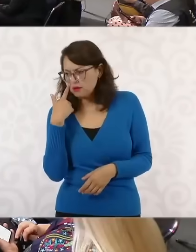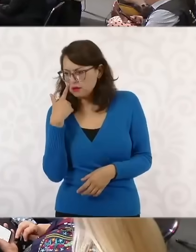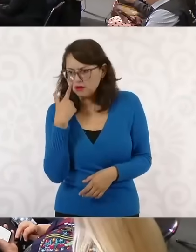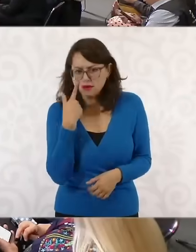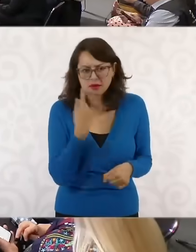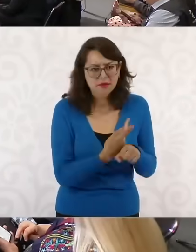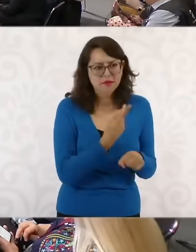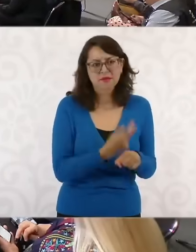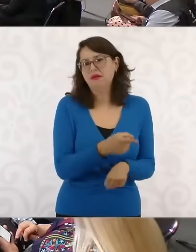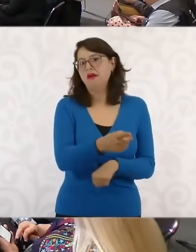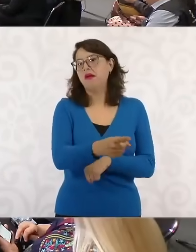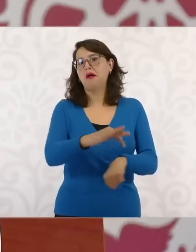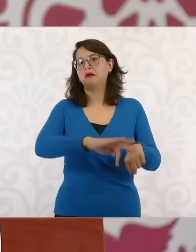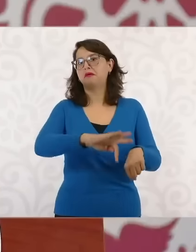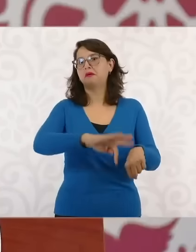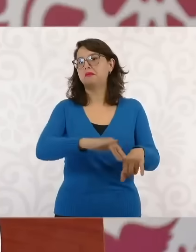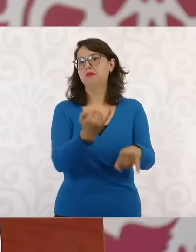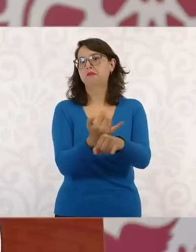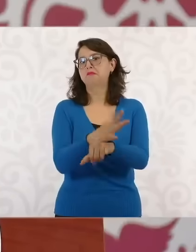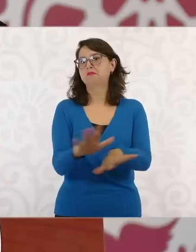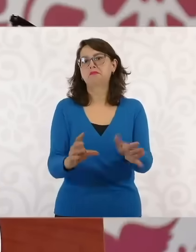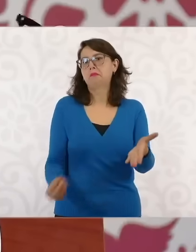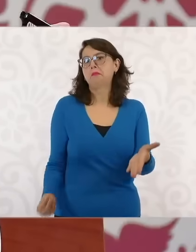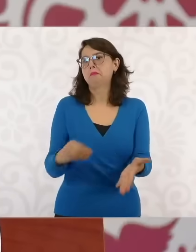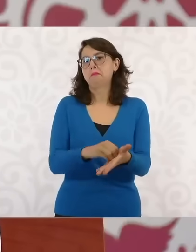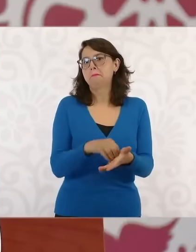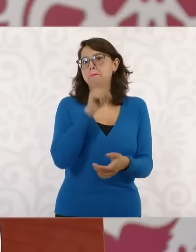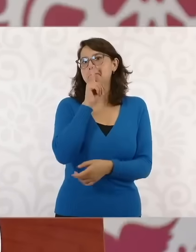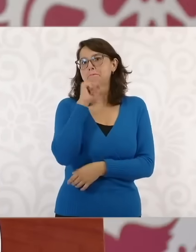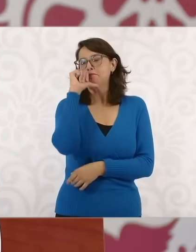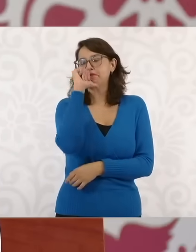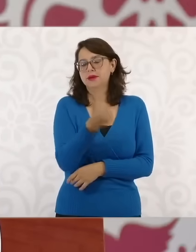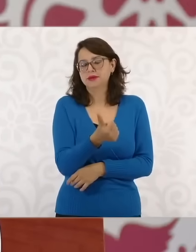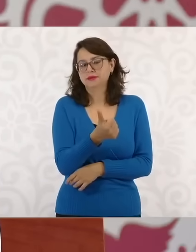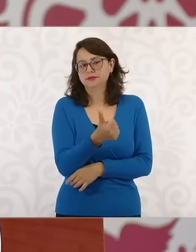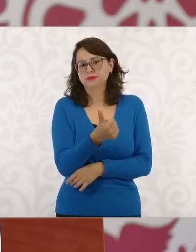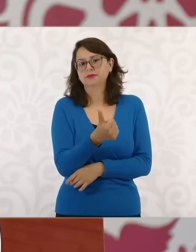tenía esa información ni institucionalmente ni directamente para el paciente. Por eso también